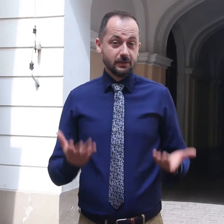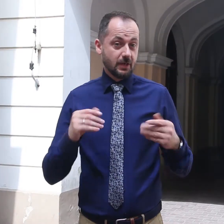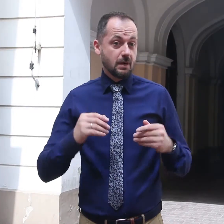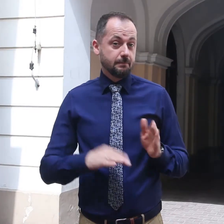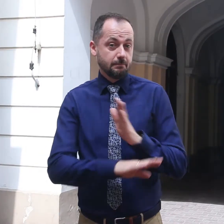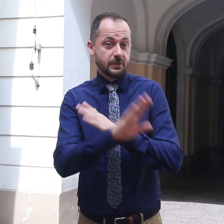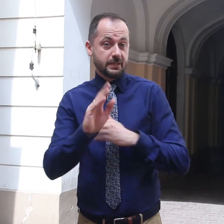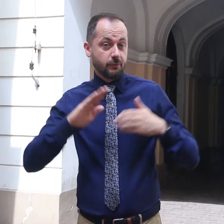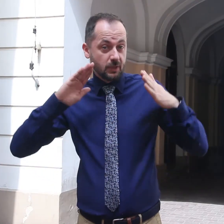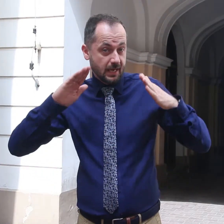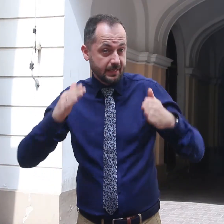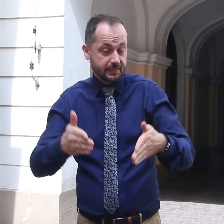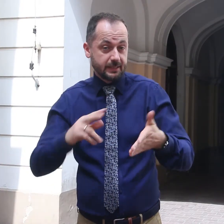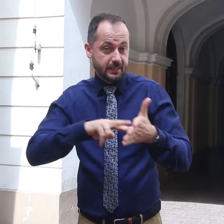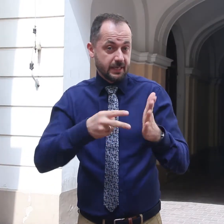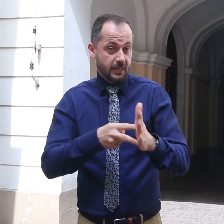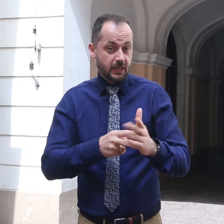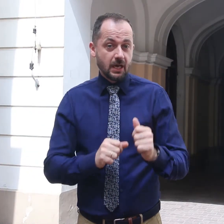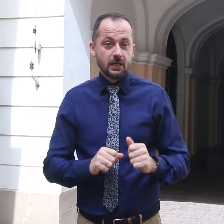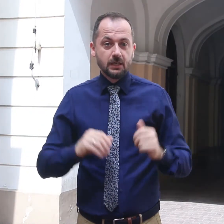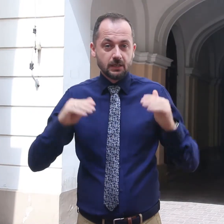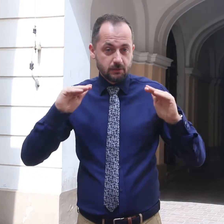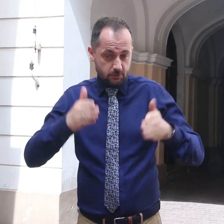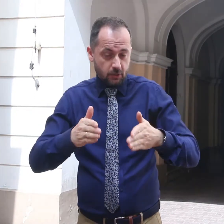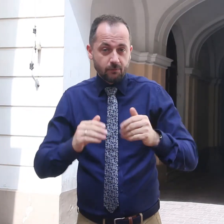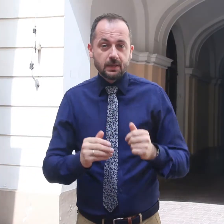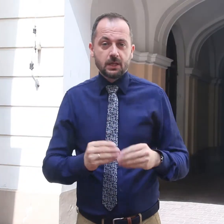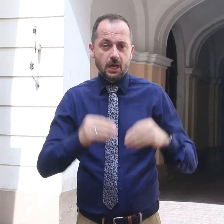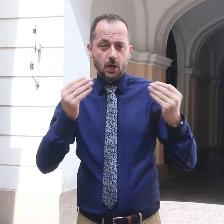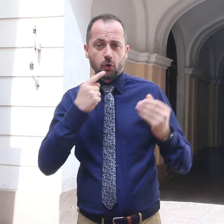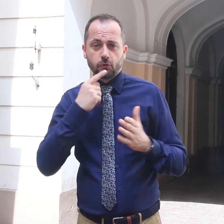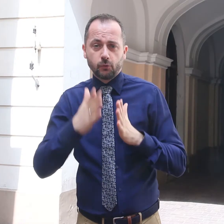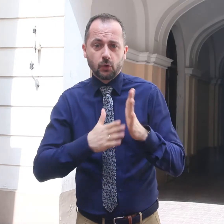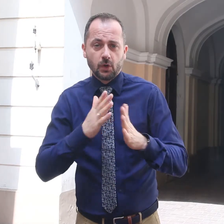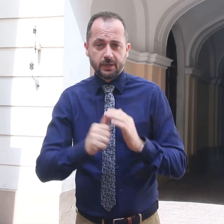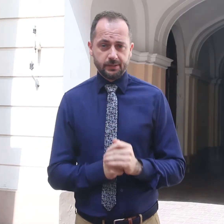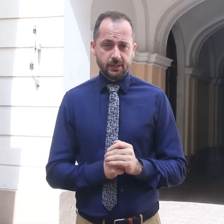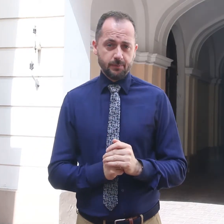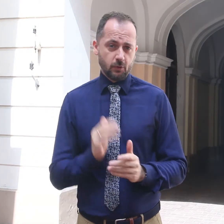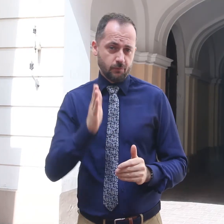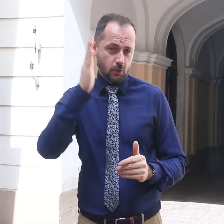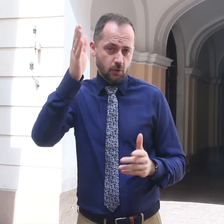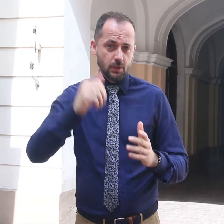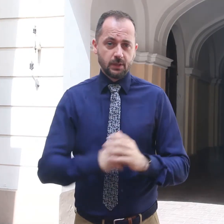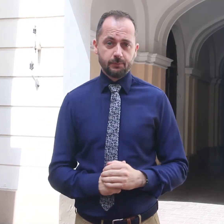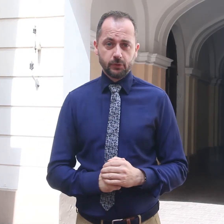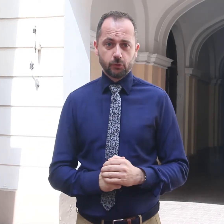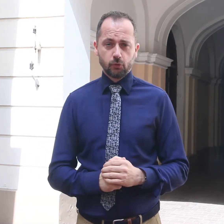Została przedstawiona strategia działania WFD na najbliższe lata.